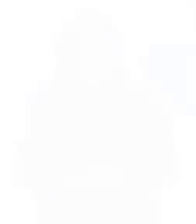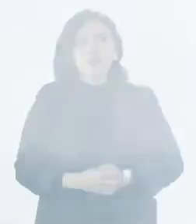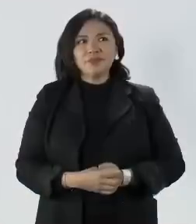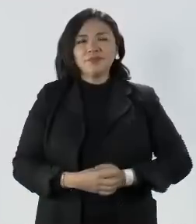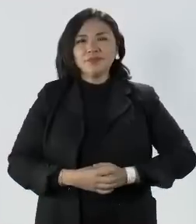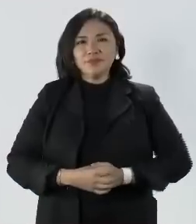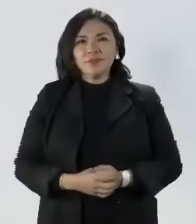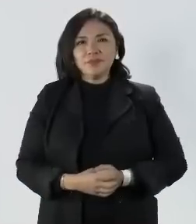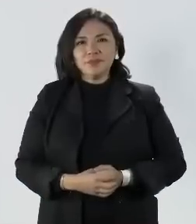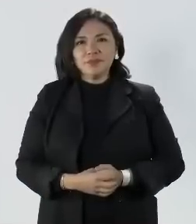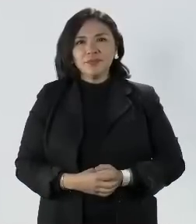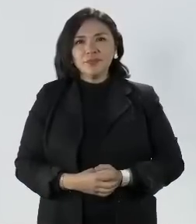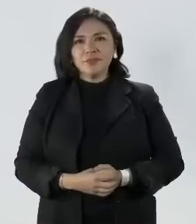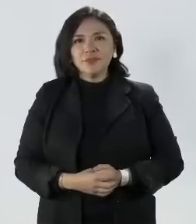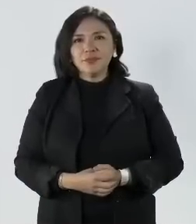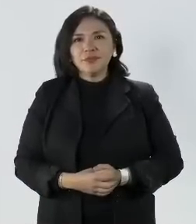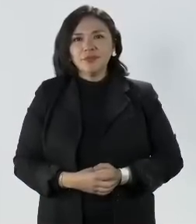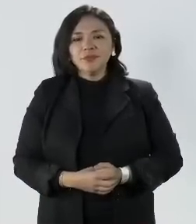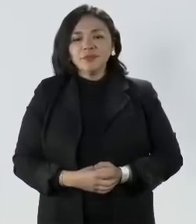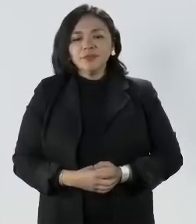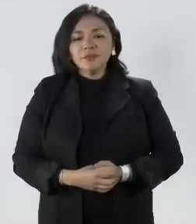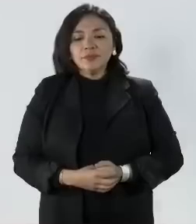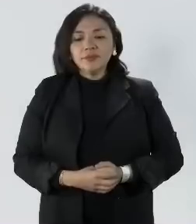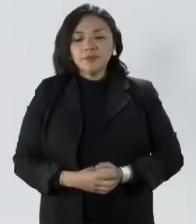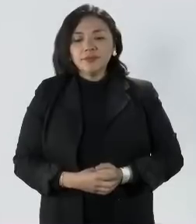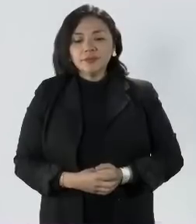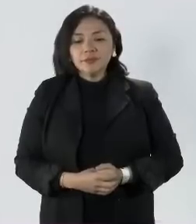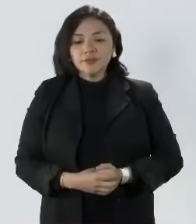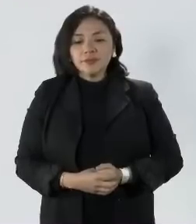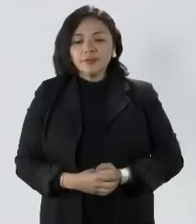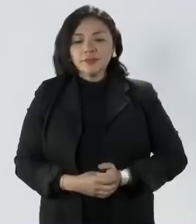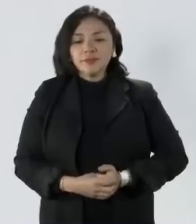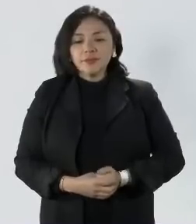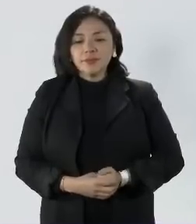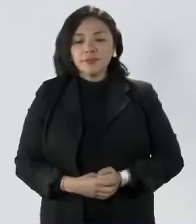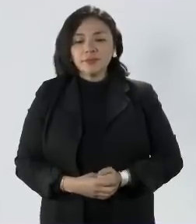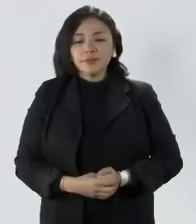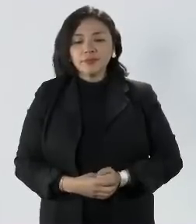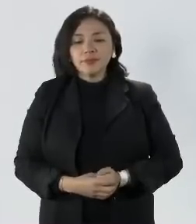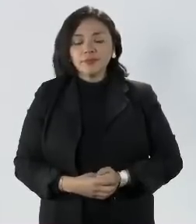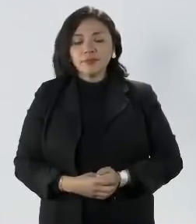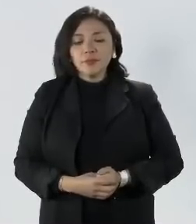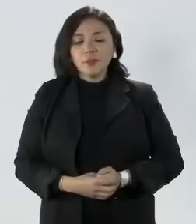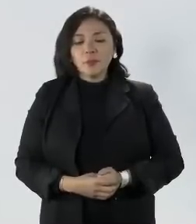debido a la gran afluencia y para comodidad de los asistentes se colocaron dos pantallas